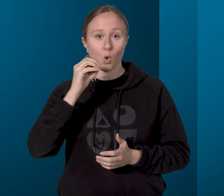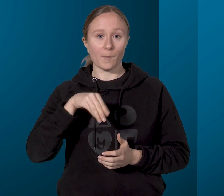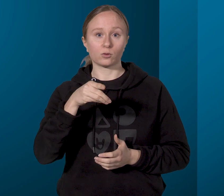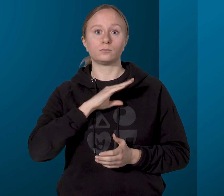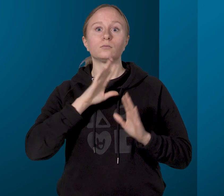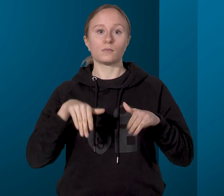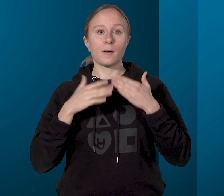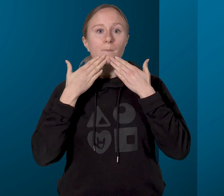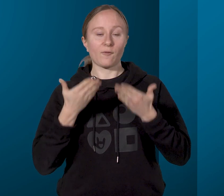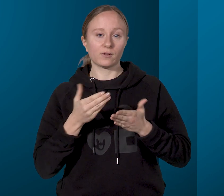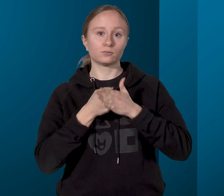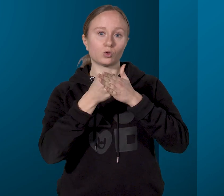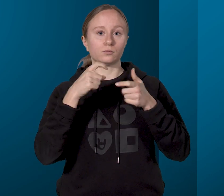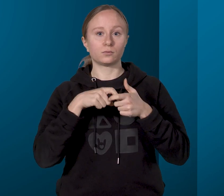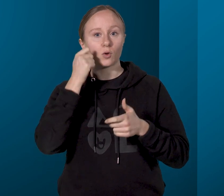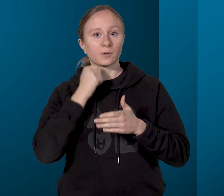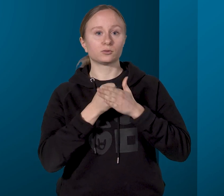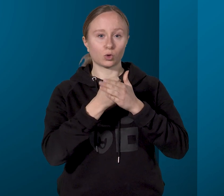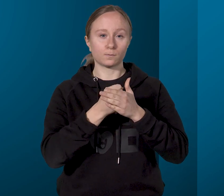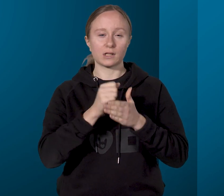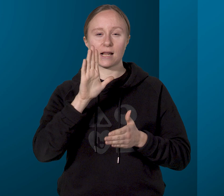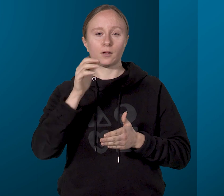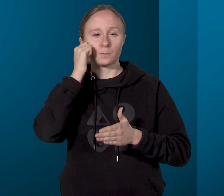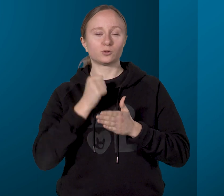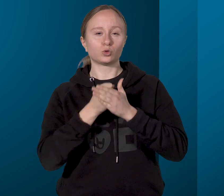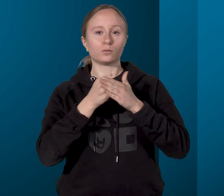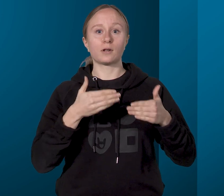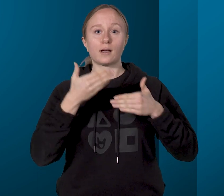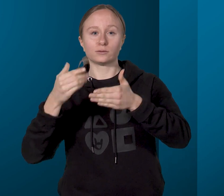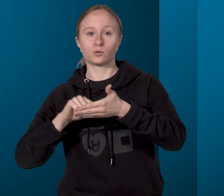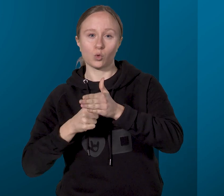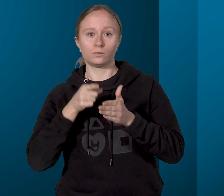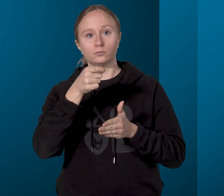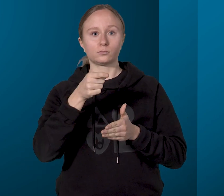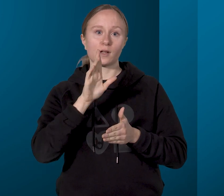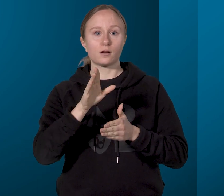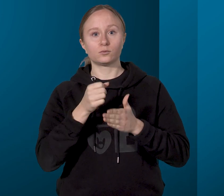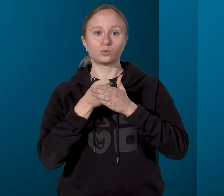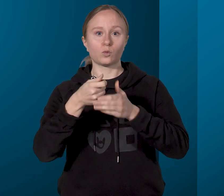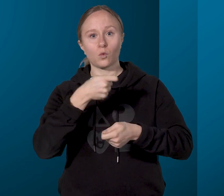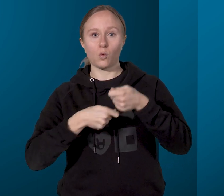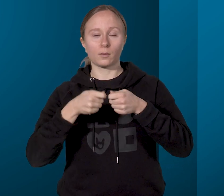Om du redan har ett befintligt beslut om bostadsbidrag - kommer ditt bidrag att minska nästa gång ditt hushåll -